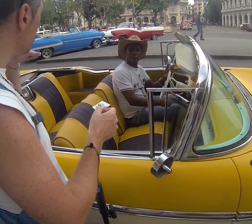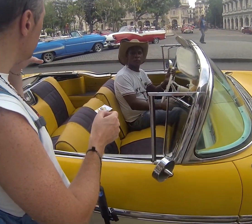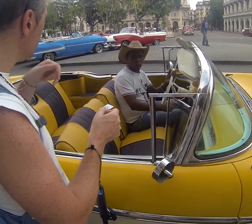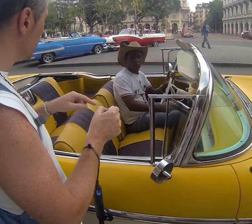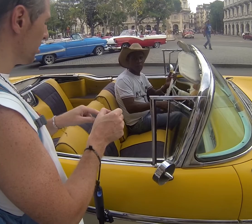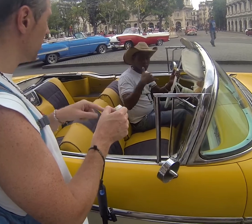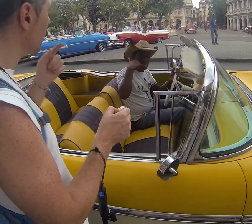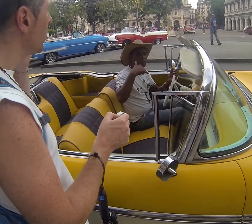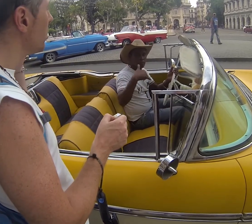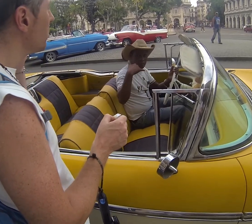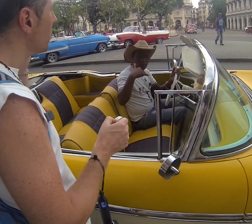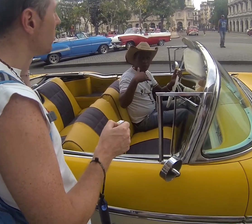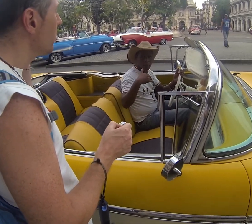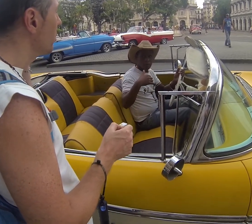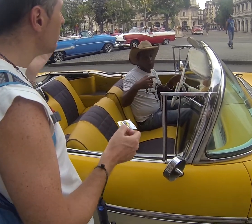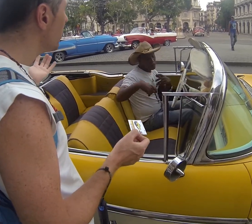¿Se llama por teléfono? Nosotros no oímos